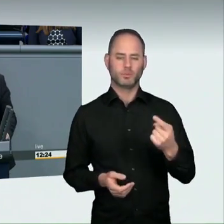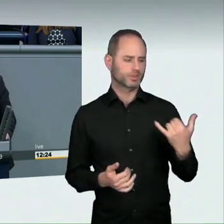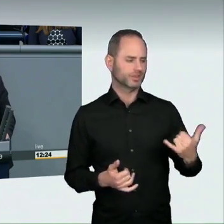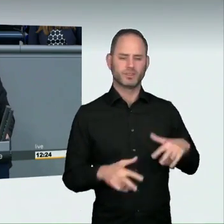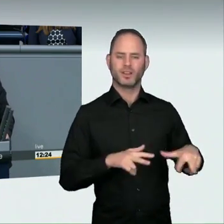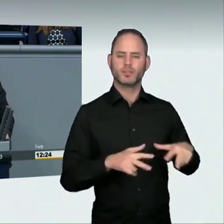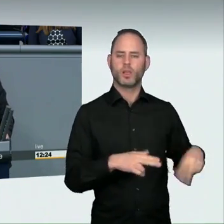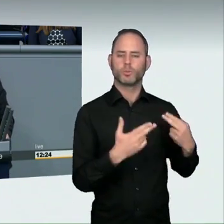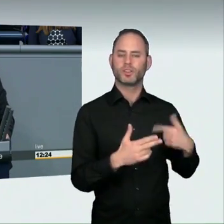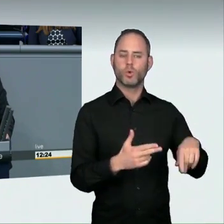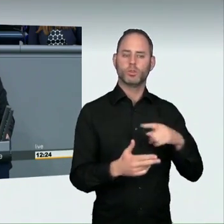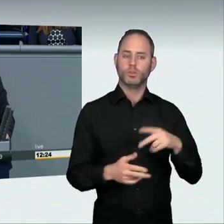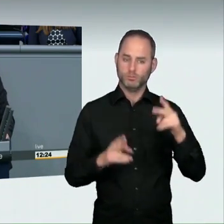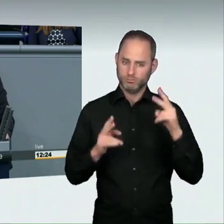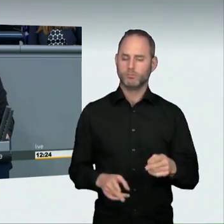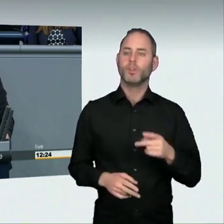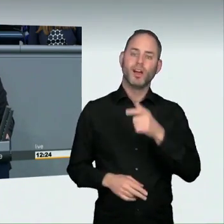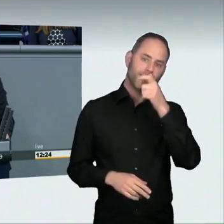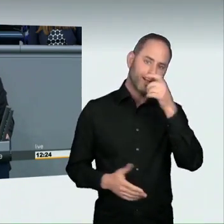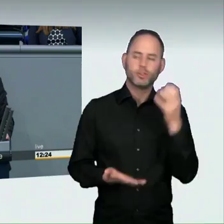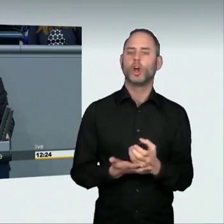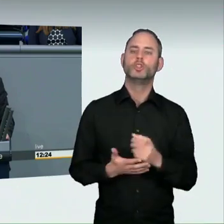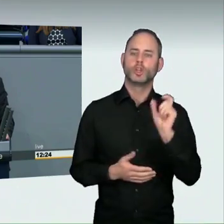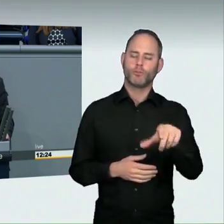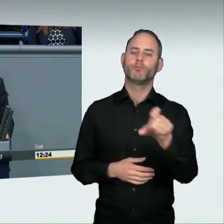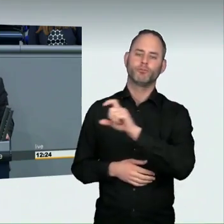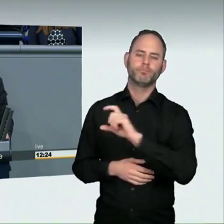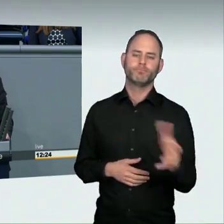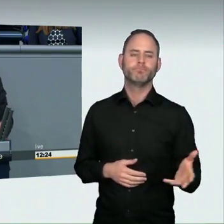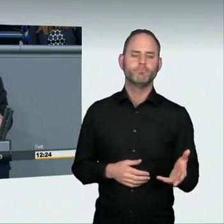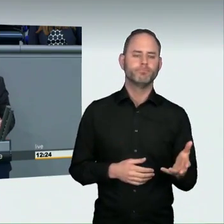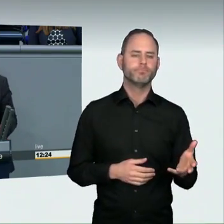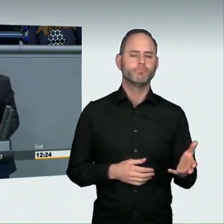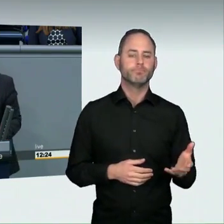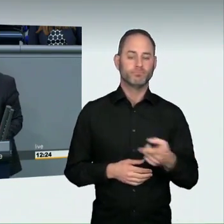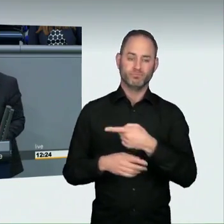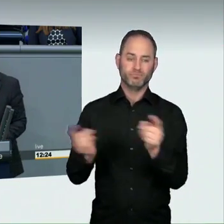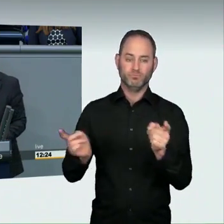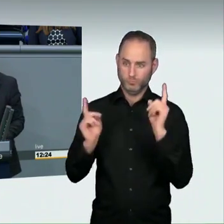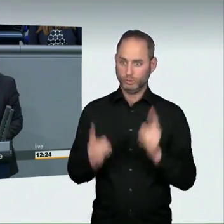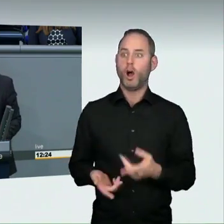Sehr geehrter Herr Luczak, noch einmal: Ich höre immer wieder, dass Sie von Eigentum und Eigentümern sprechen;